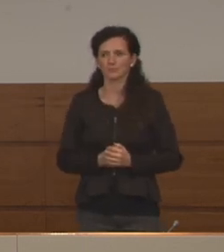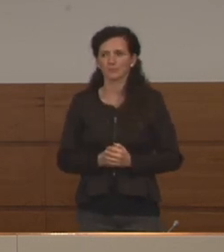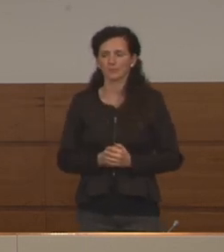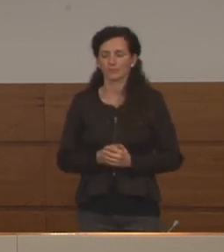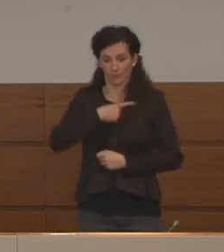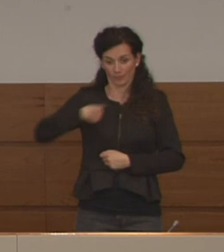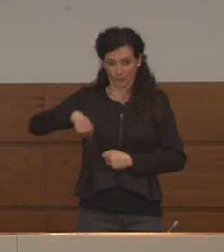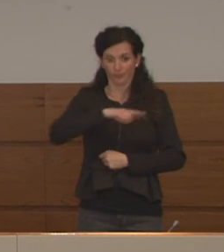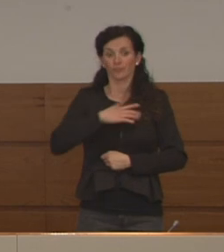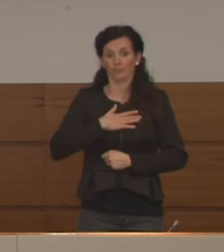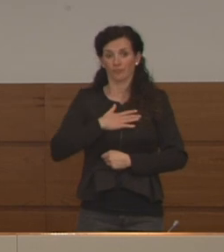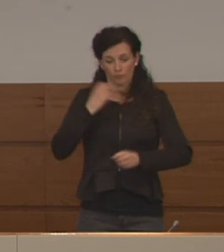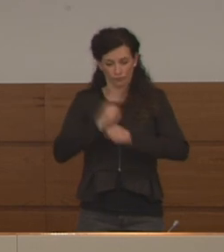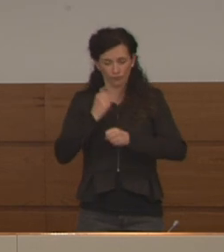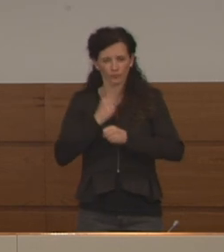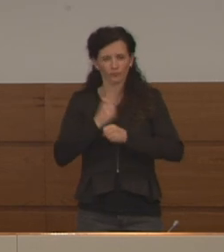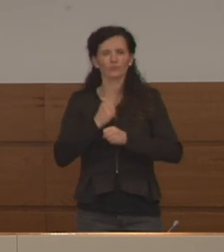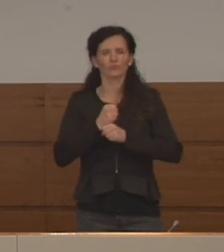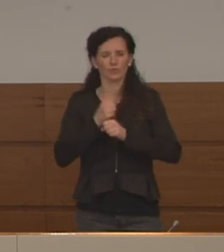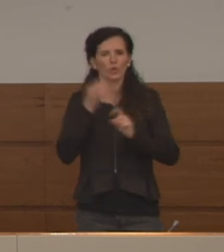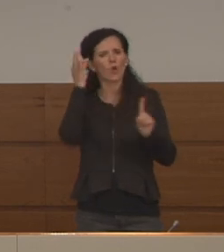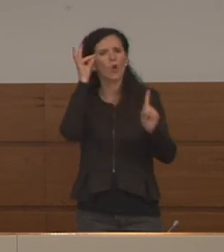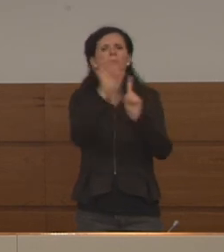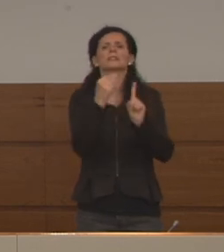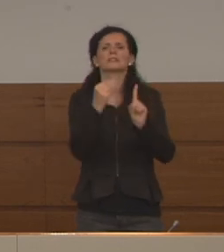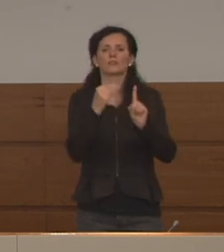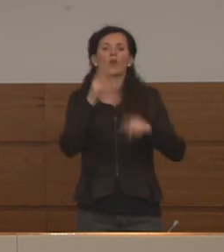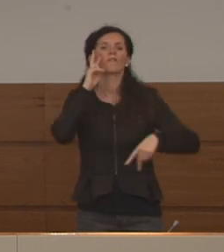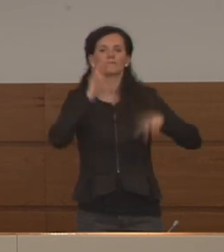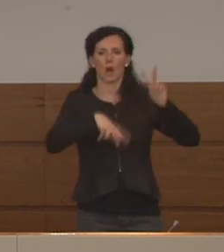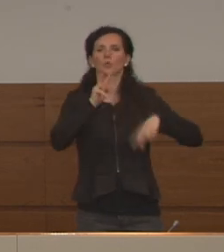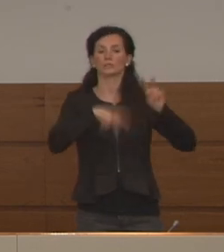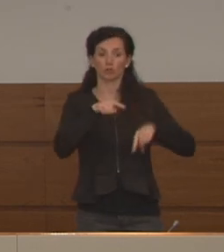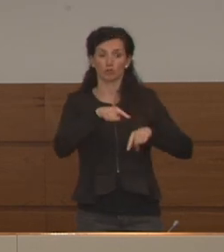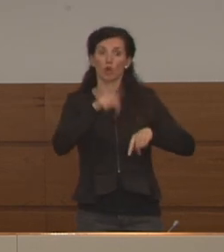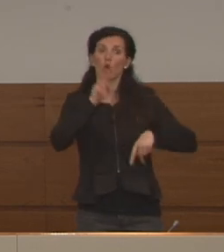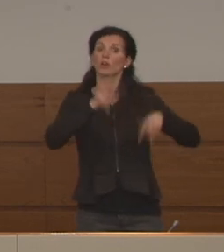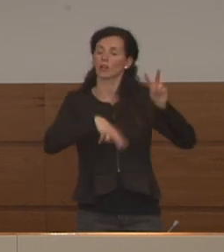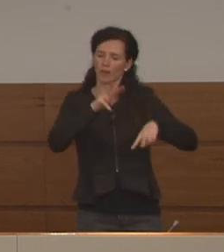valutazione in maniera estremamente precisa, tenendo conto non soltanto